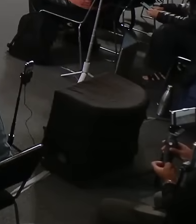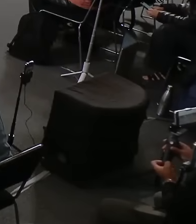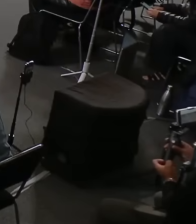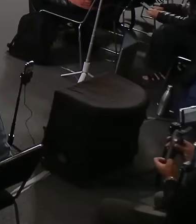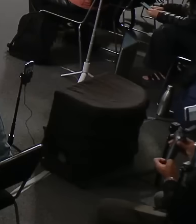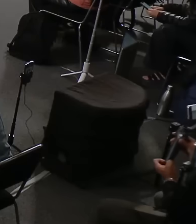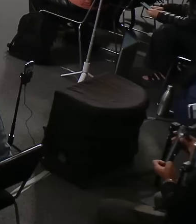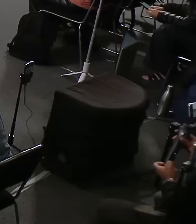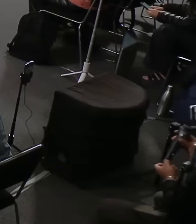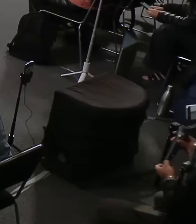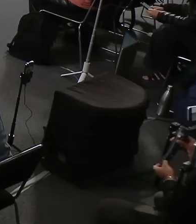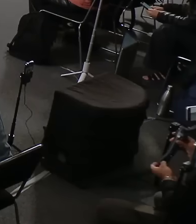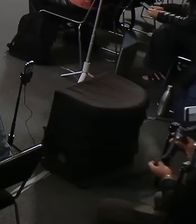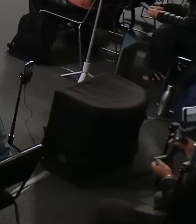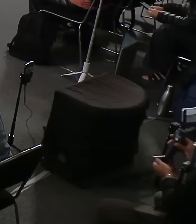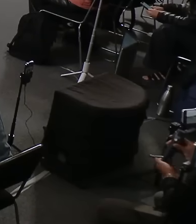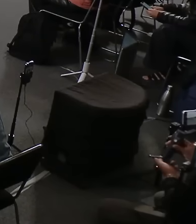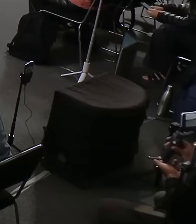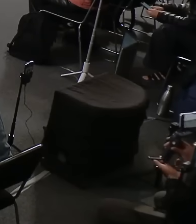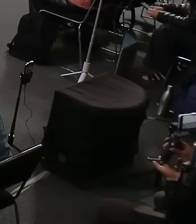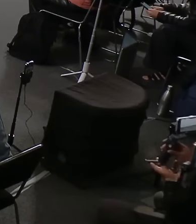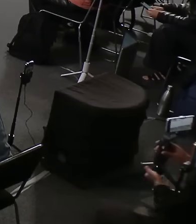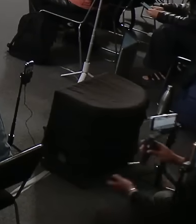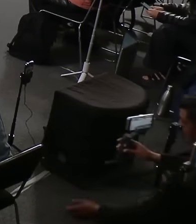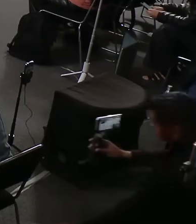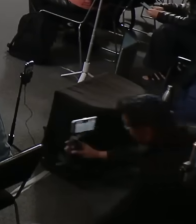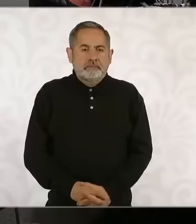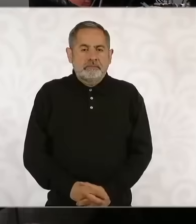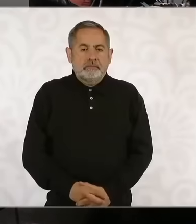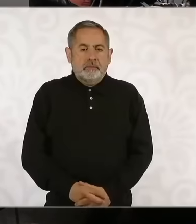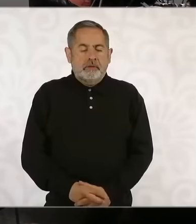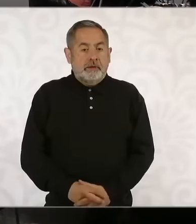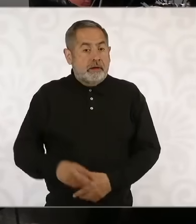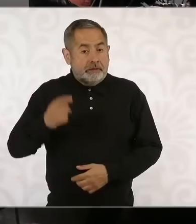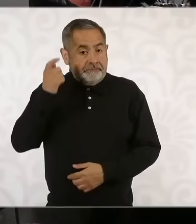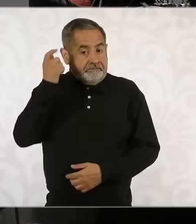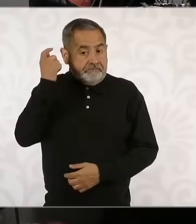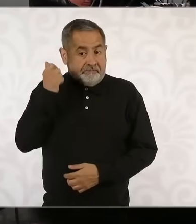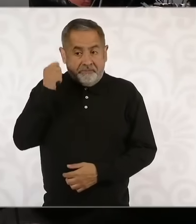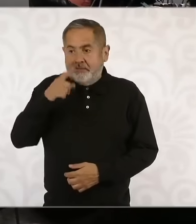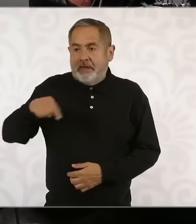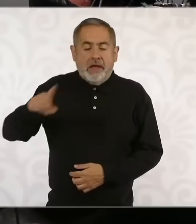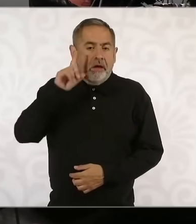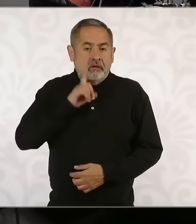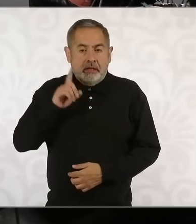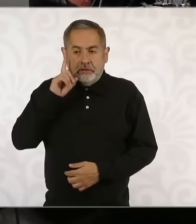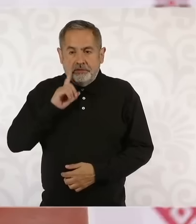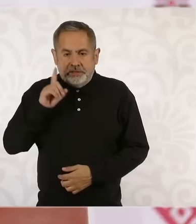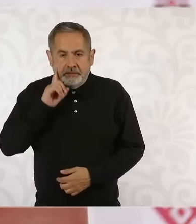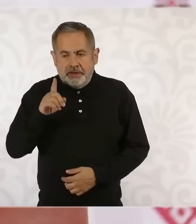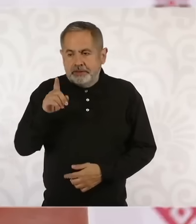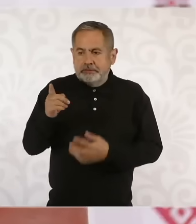integral y por eso la pensión de las mujeres recobra una importancia eh grande para las